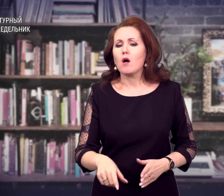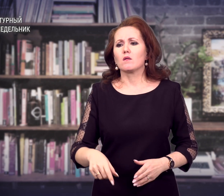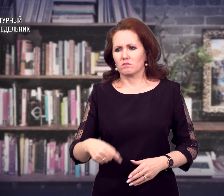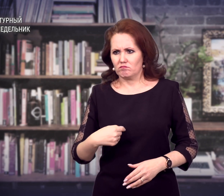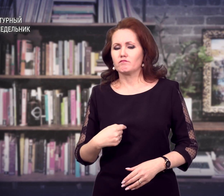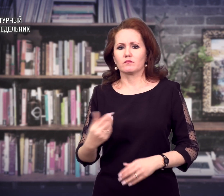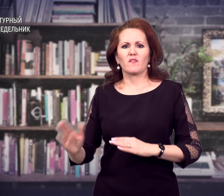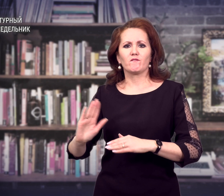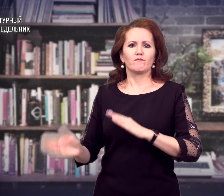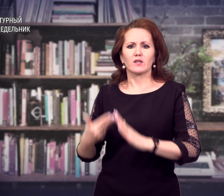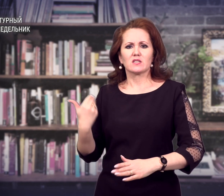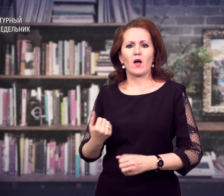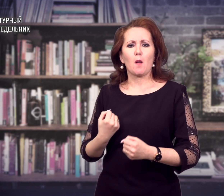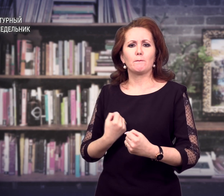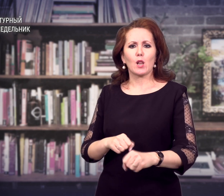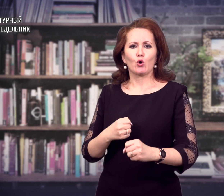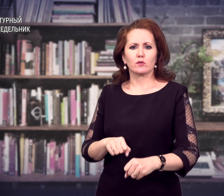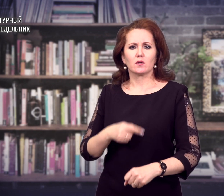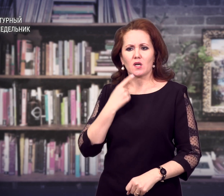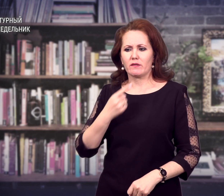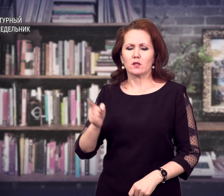делает реку, вызвал плотника и сказал: